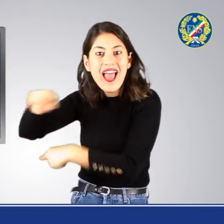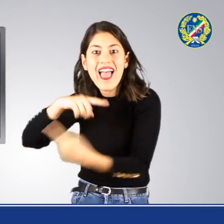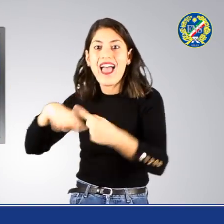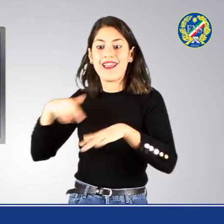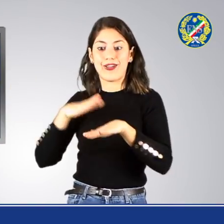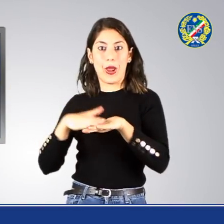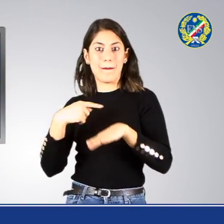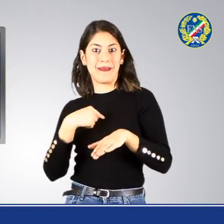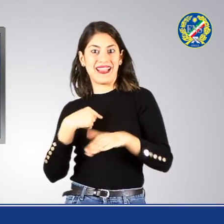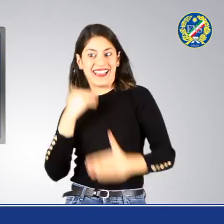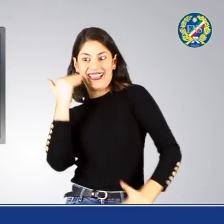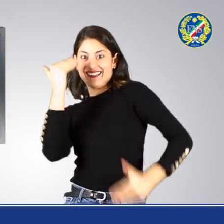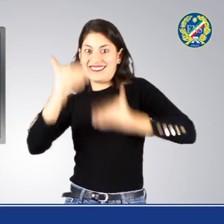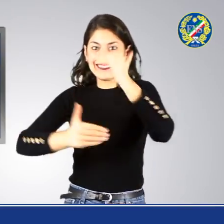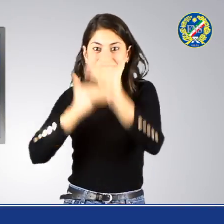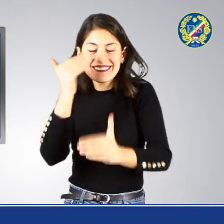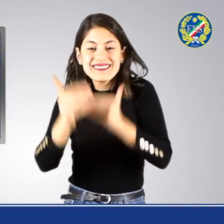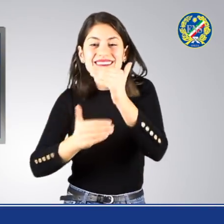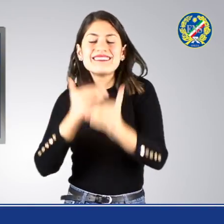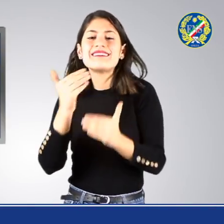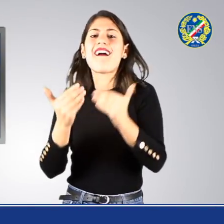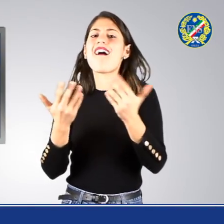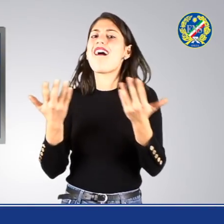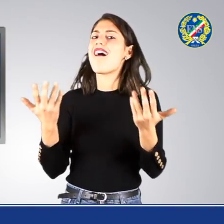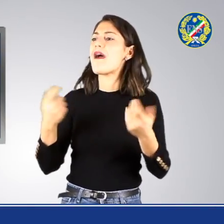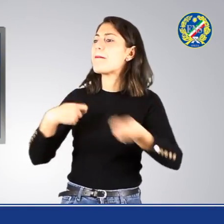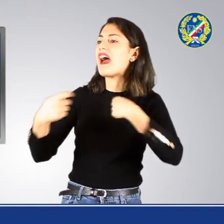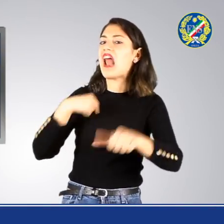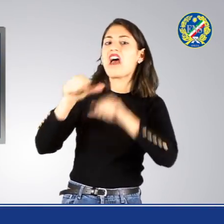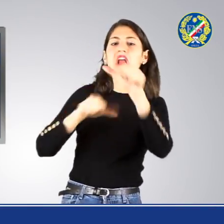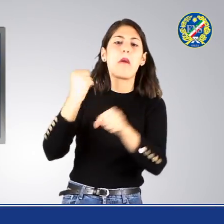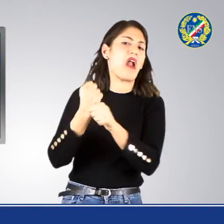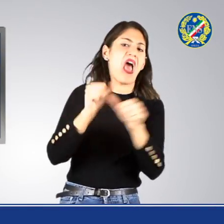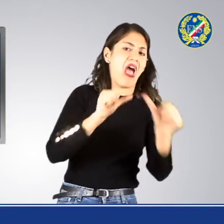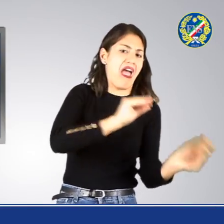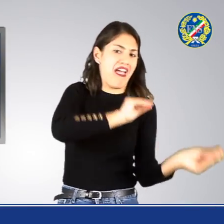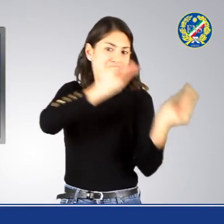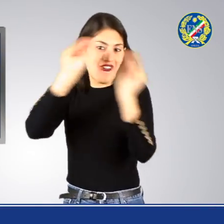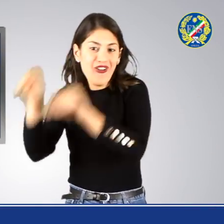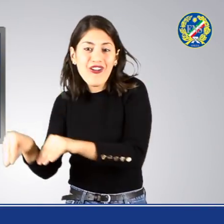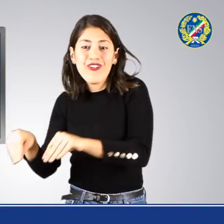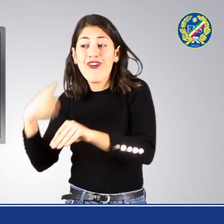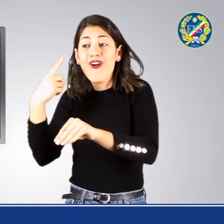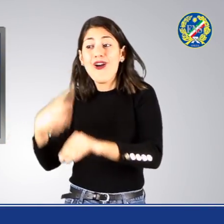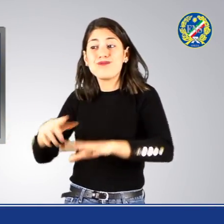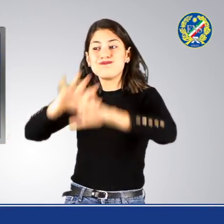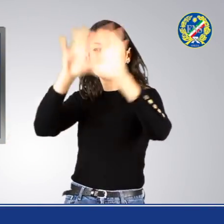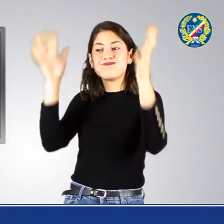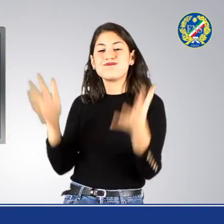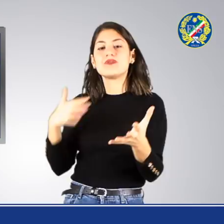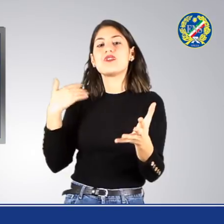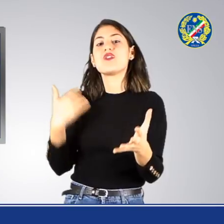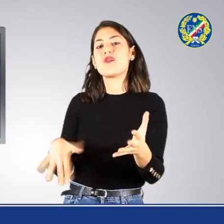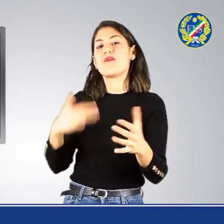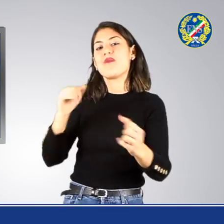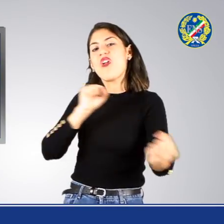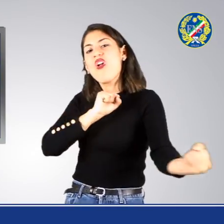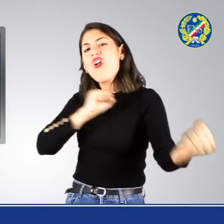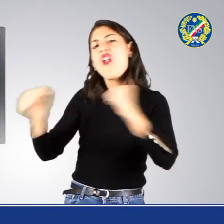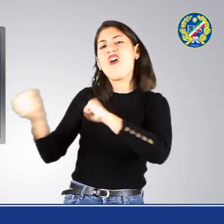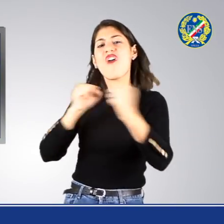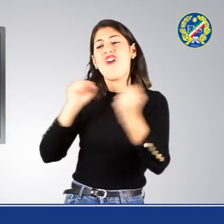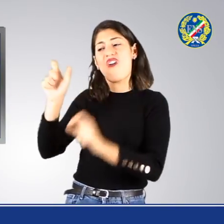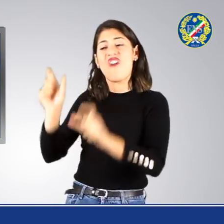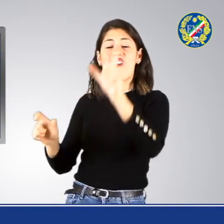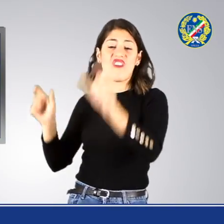competenze, re-immettersi nel mercato del lavoro possono diventare sfide enormi per una persona sorda.